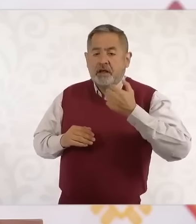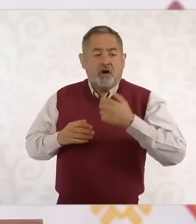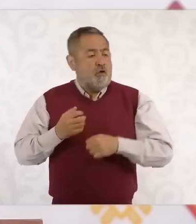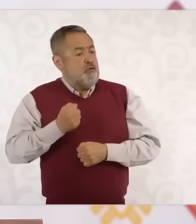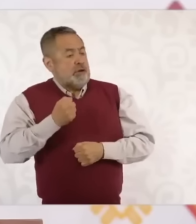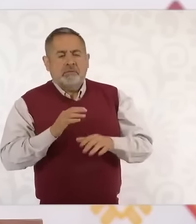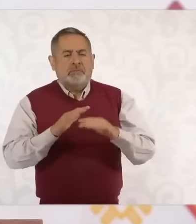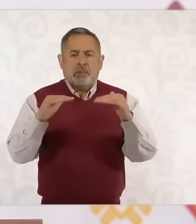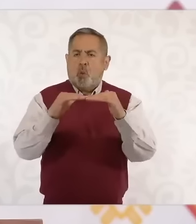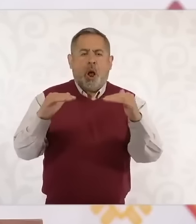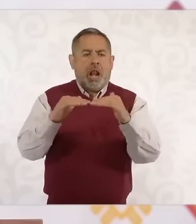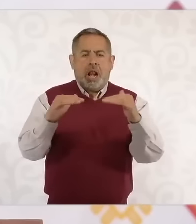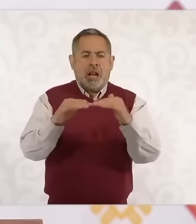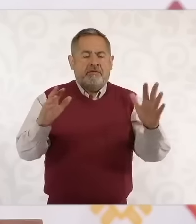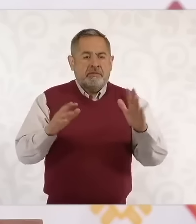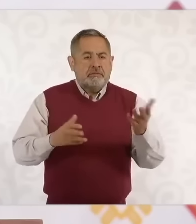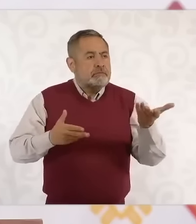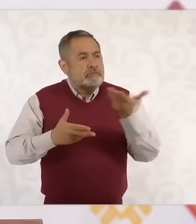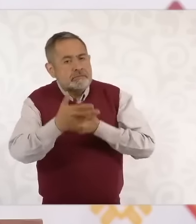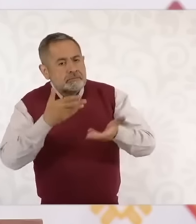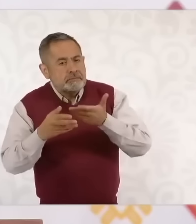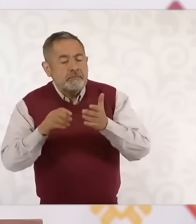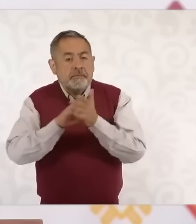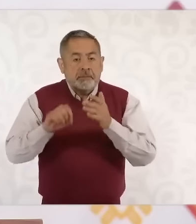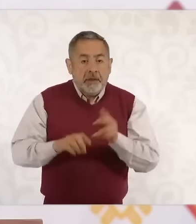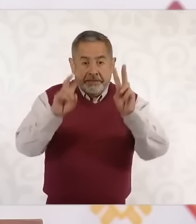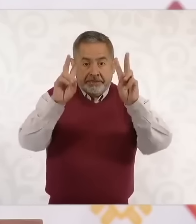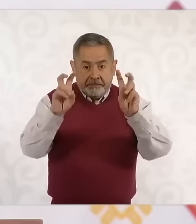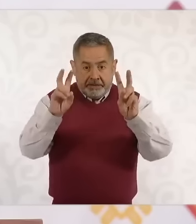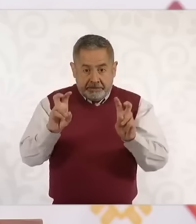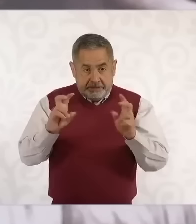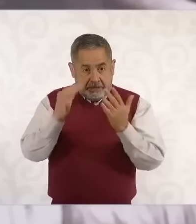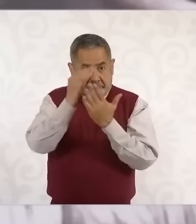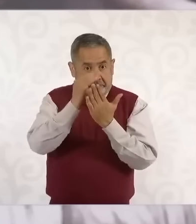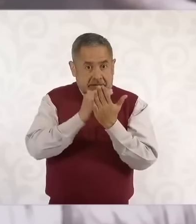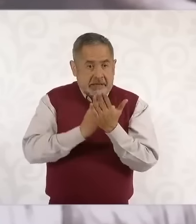La otra vía es que hagas una negociación pues de cada tema en donde siempre estás en desventaja.